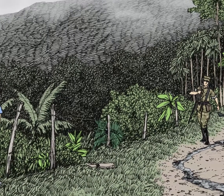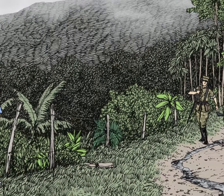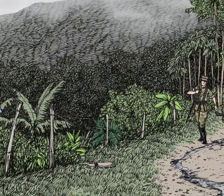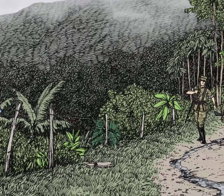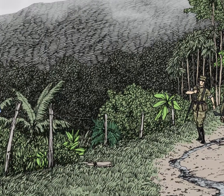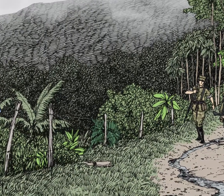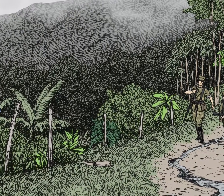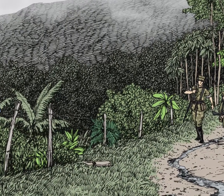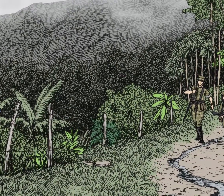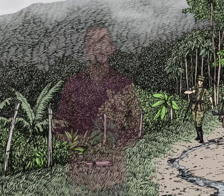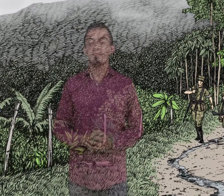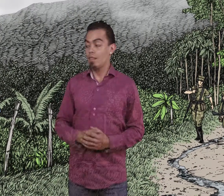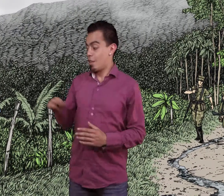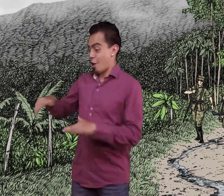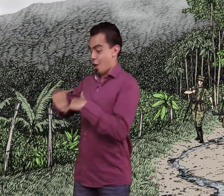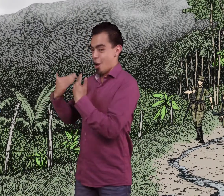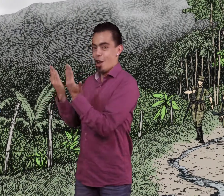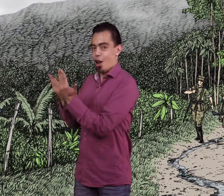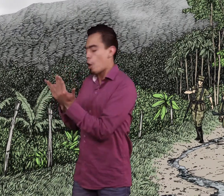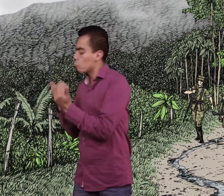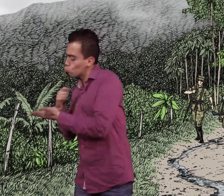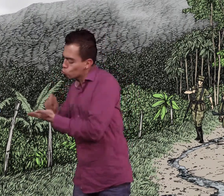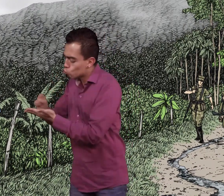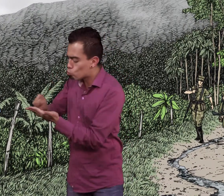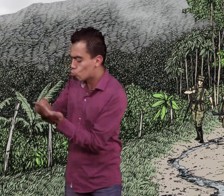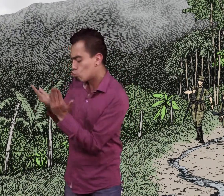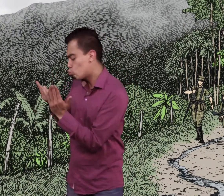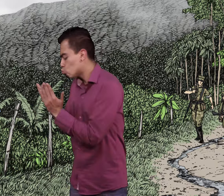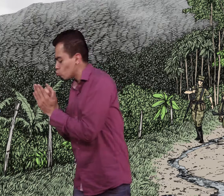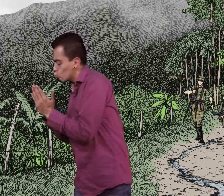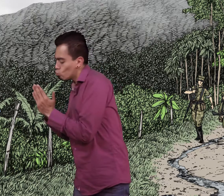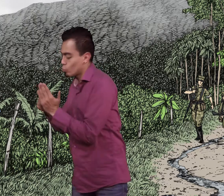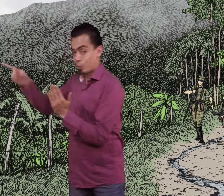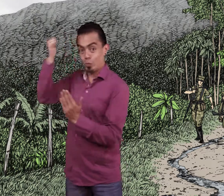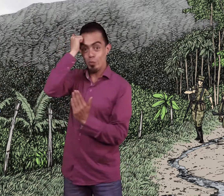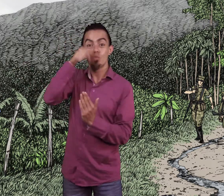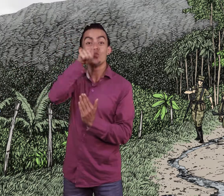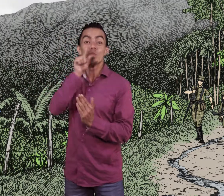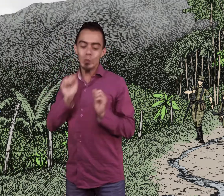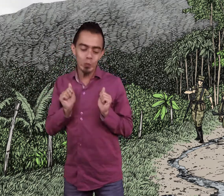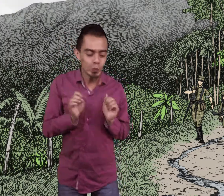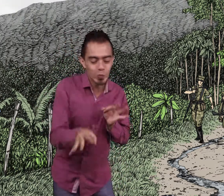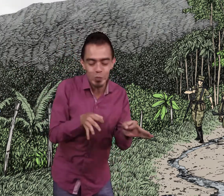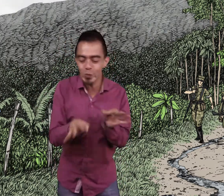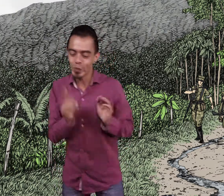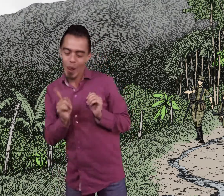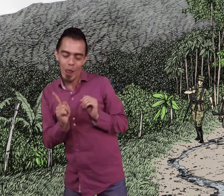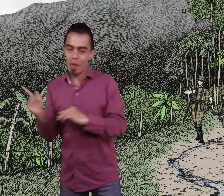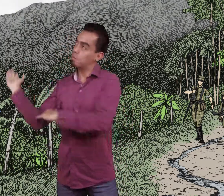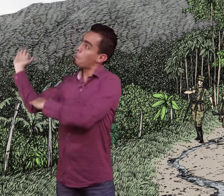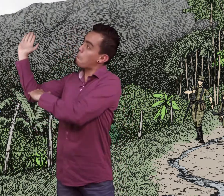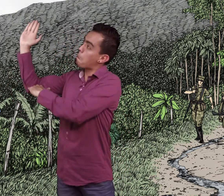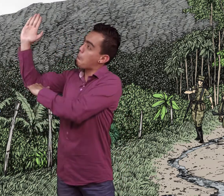la profesora Yinet nos dijo que no podría darnos clase en la tarde,